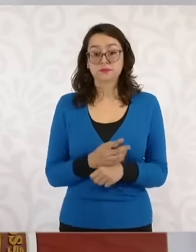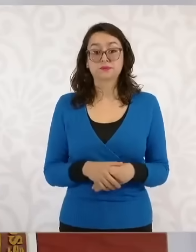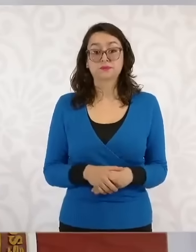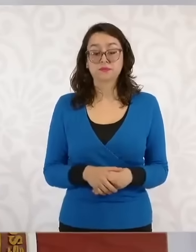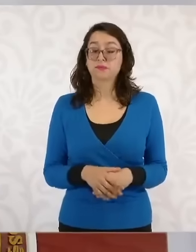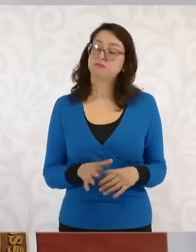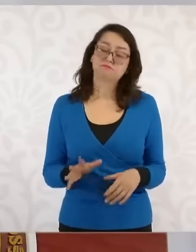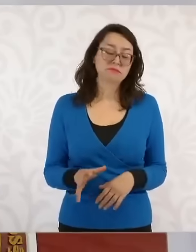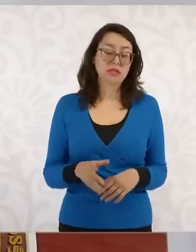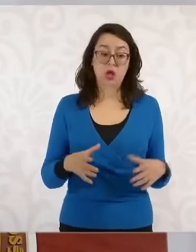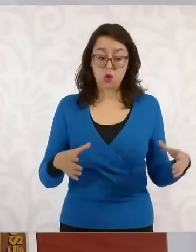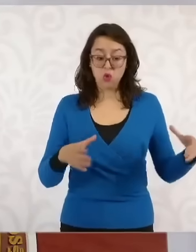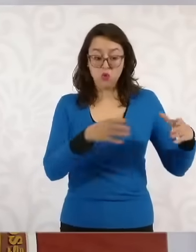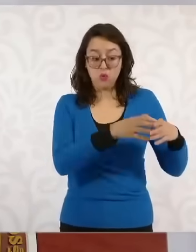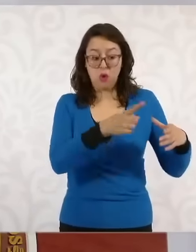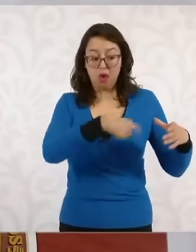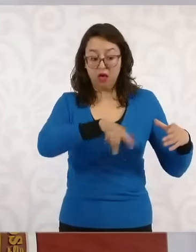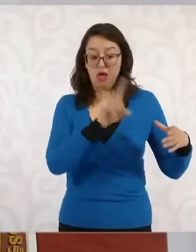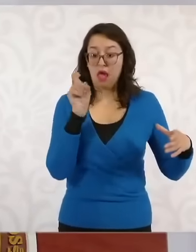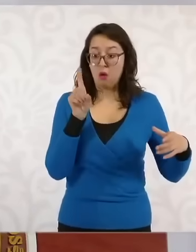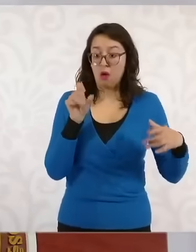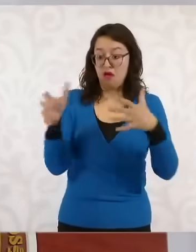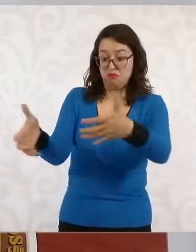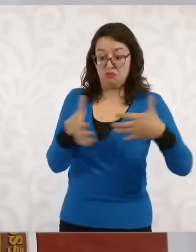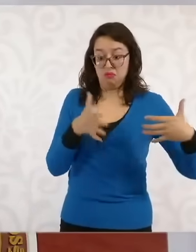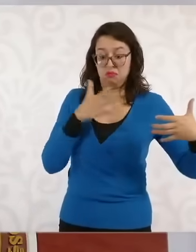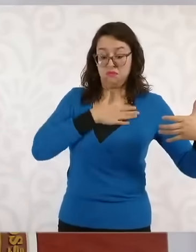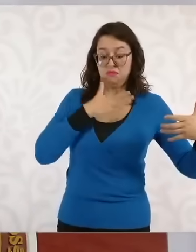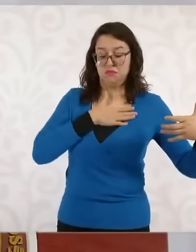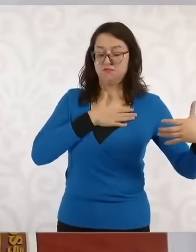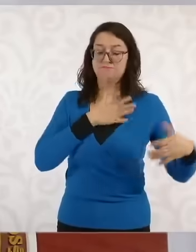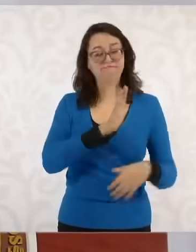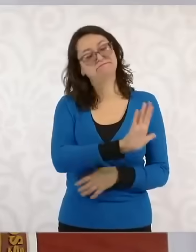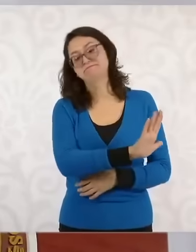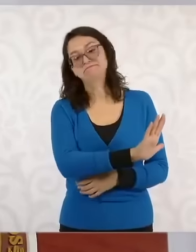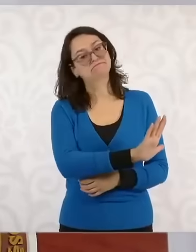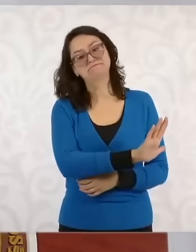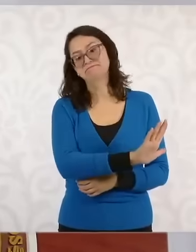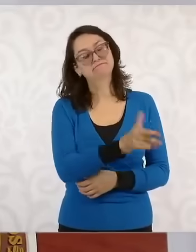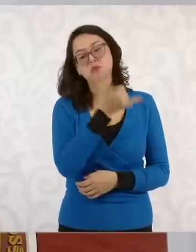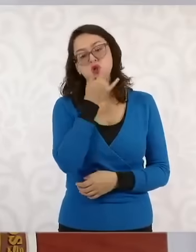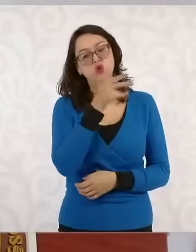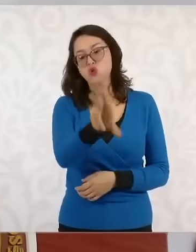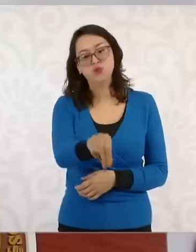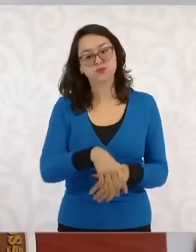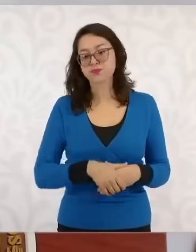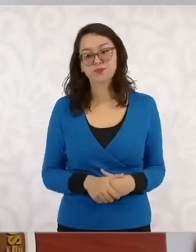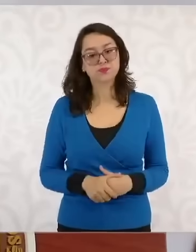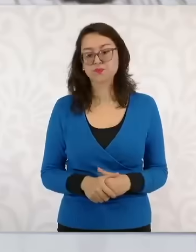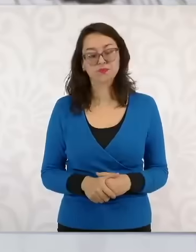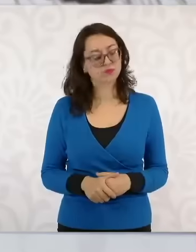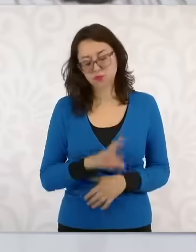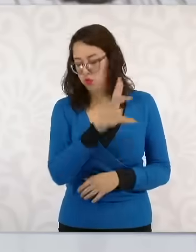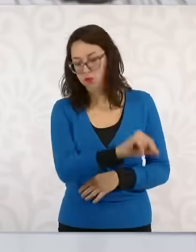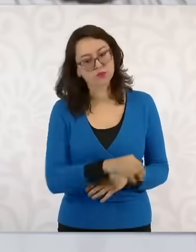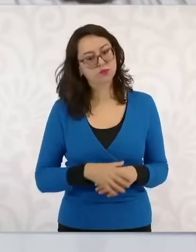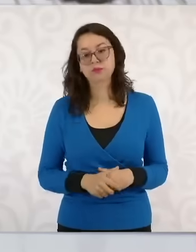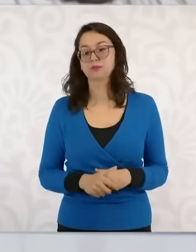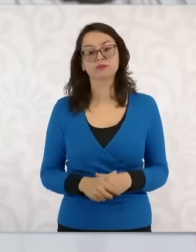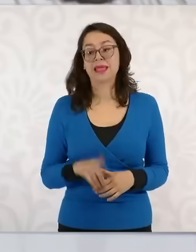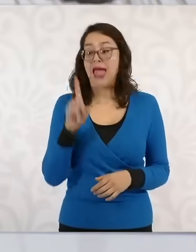se ahí no estamos de acuerdo porque es un asunto de importancia para todas y todos los mexicanos.